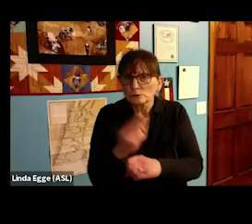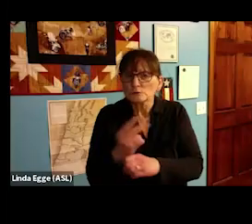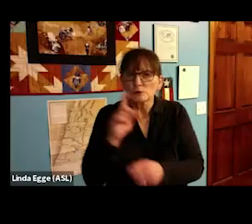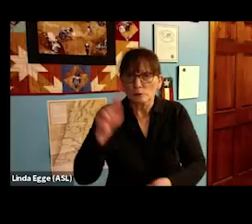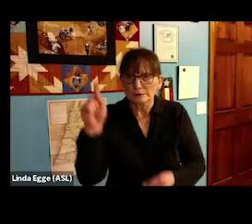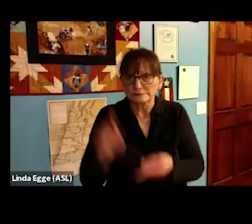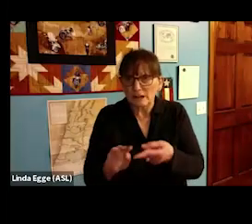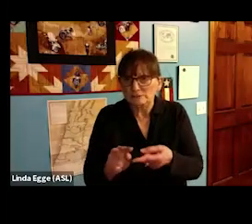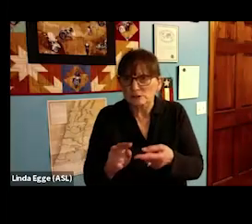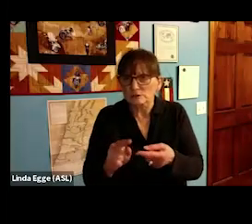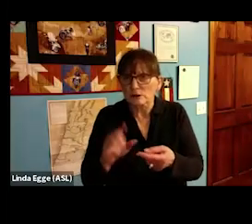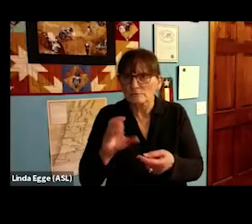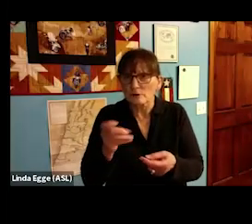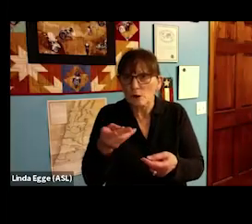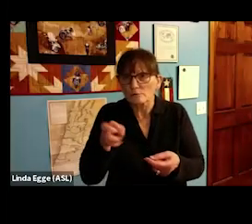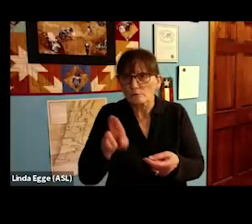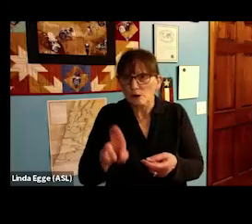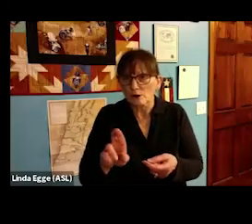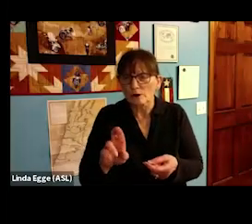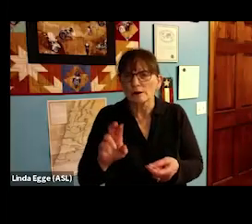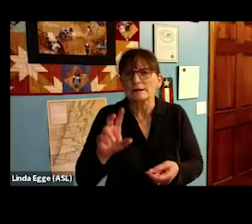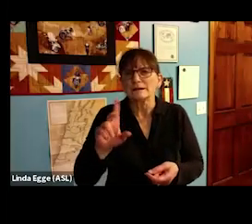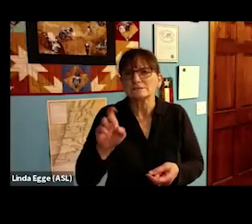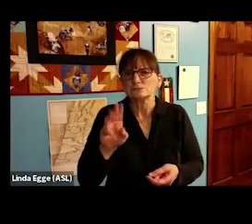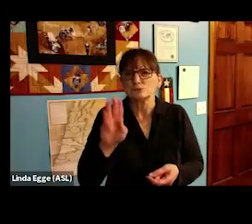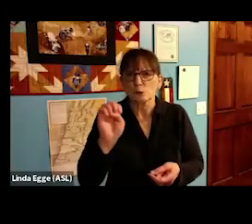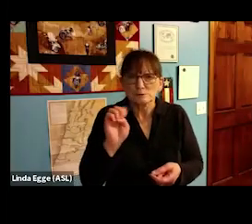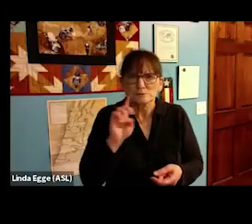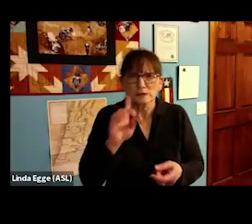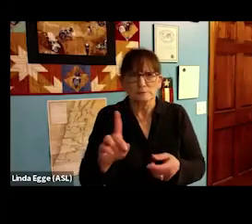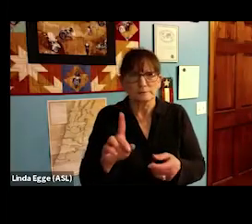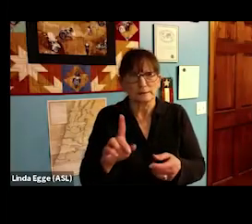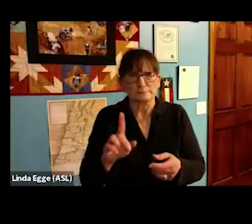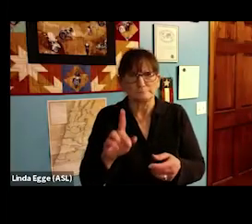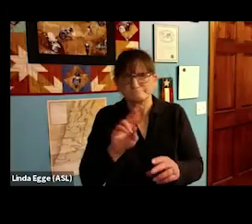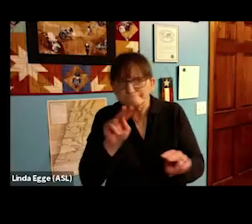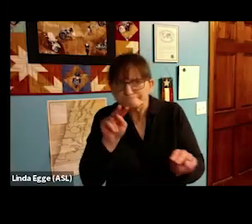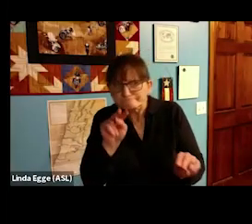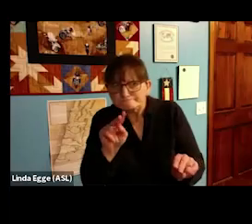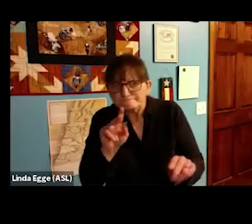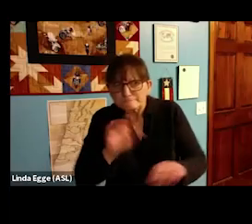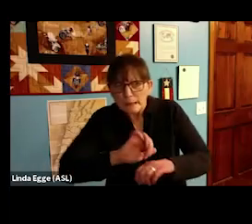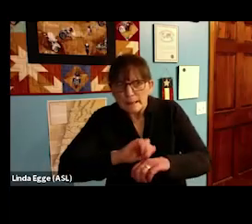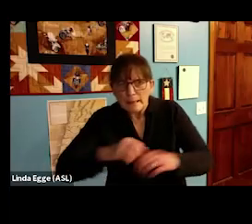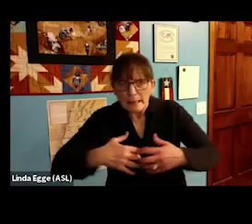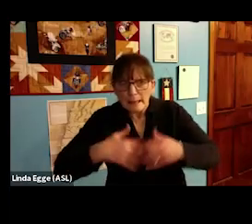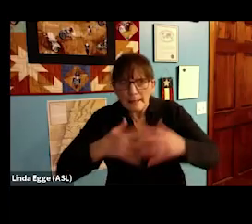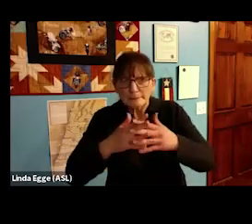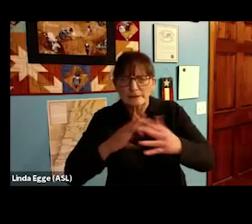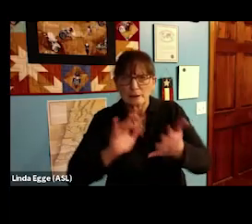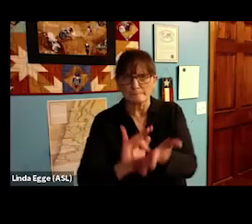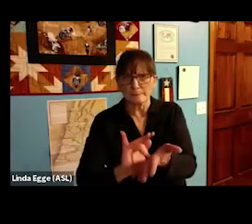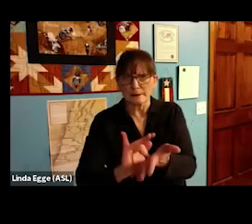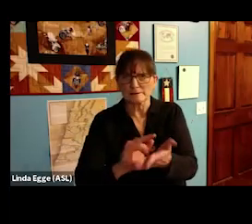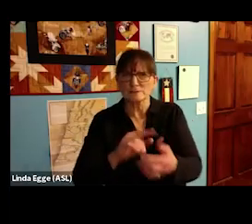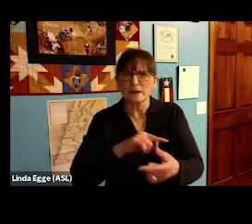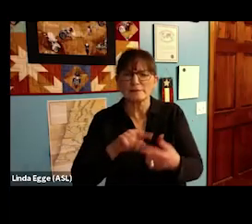Nuestro objetivo con SOAR es ayudar a aumentar el acceso a los beneficios para aquellas personas que son elegibles.